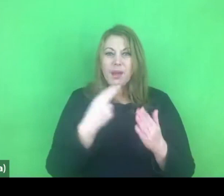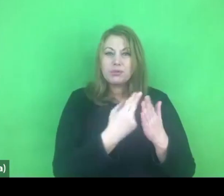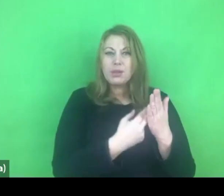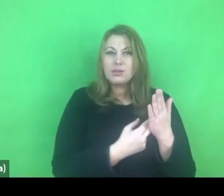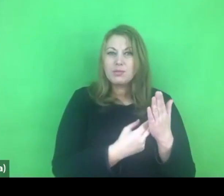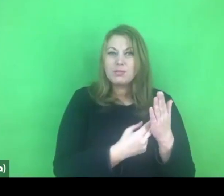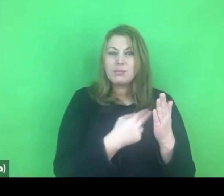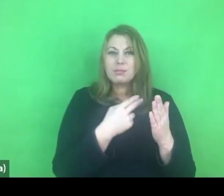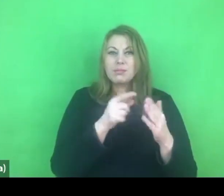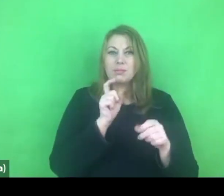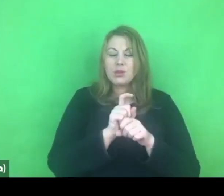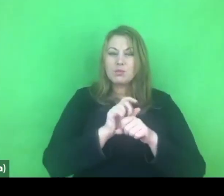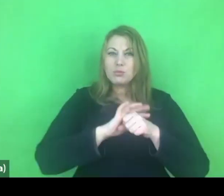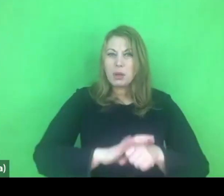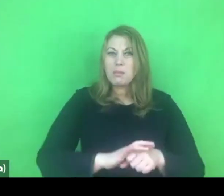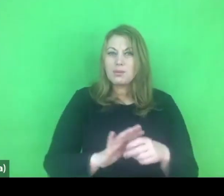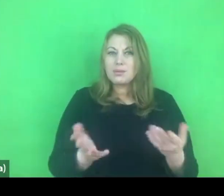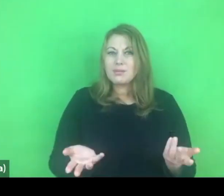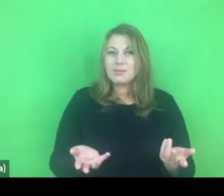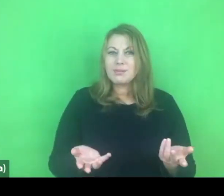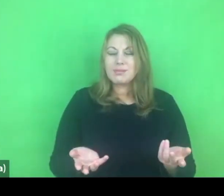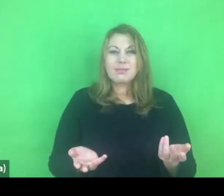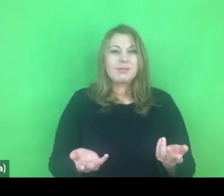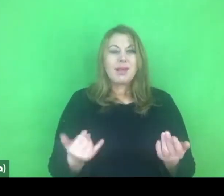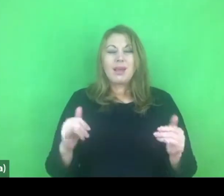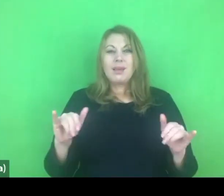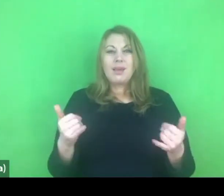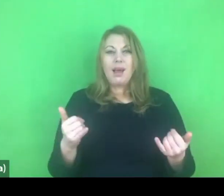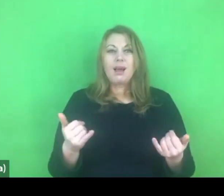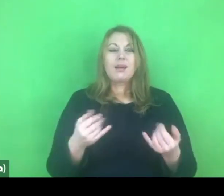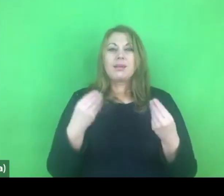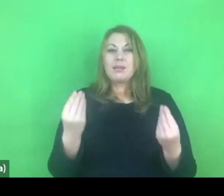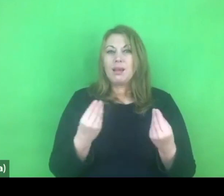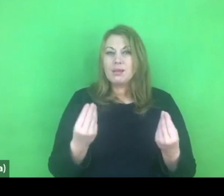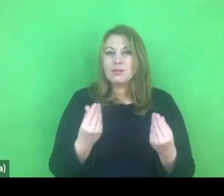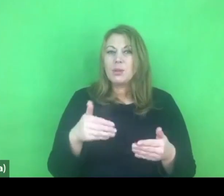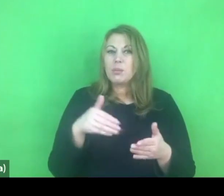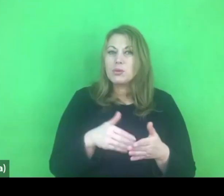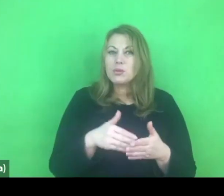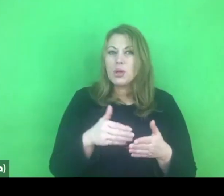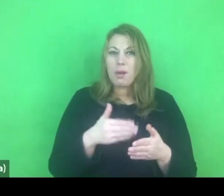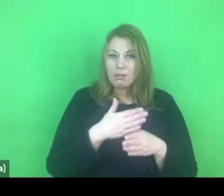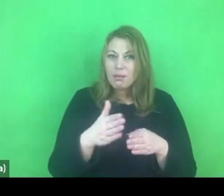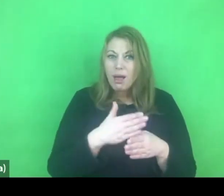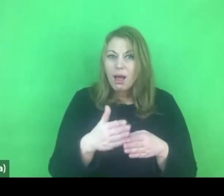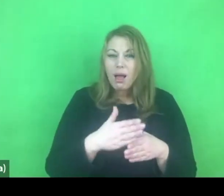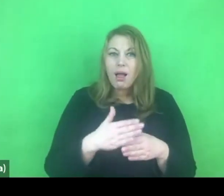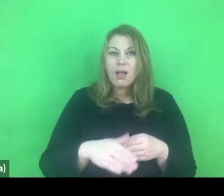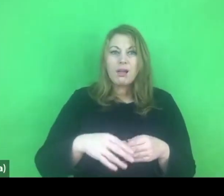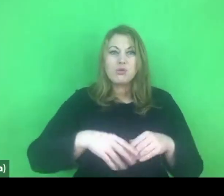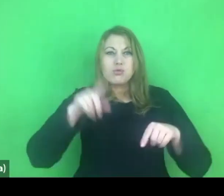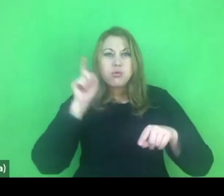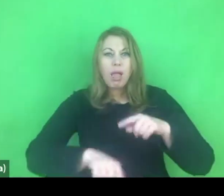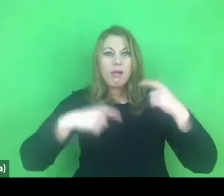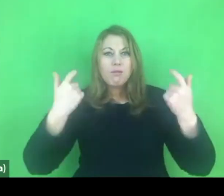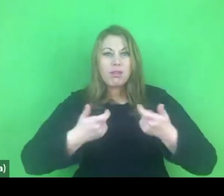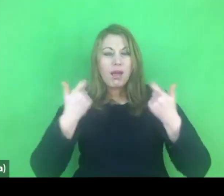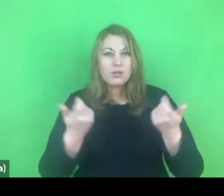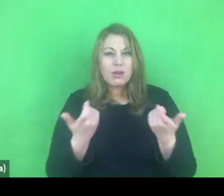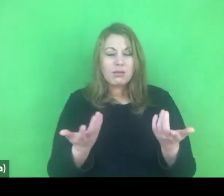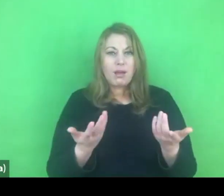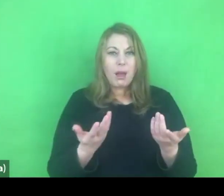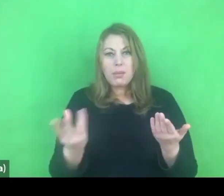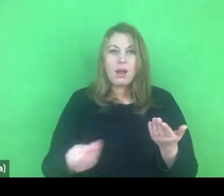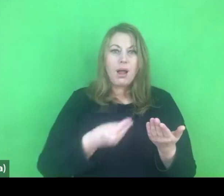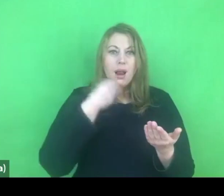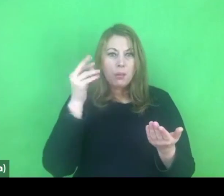Jesteśmy na etapie, w którym potrzebujemy by jeszcze się coś wydarzyło, by bardziej zrozumieć intencje rządzących.